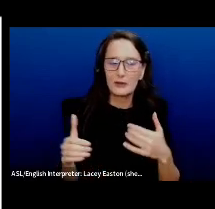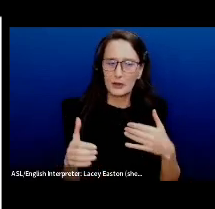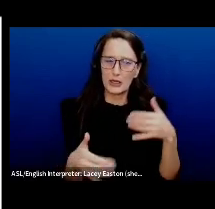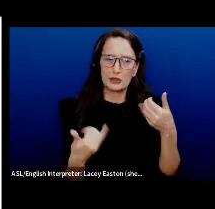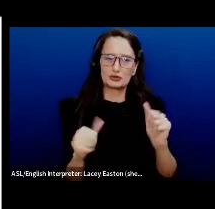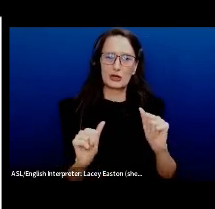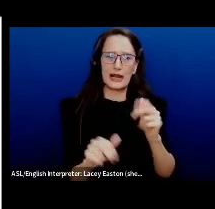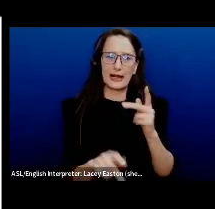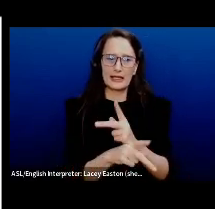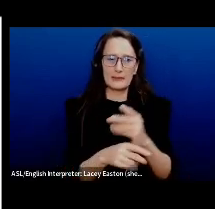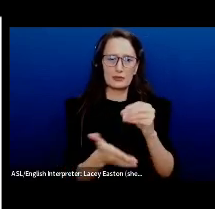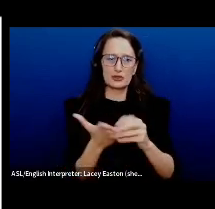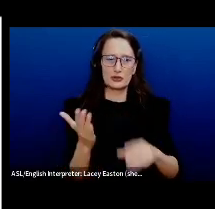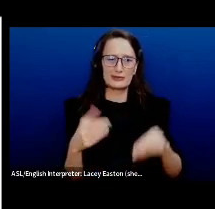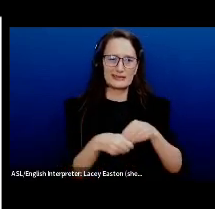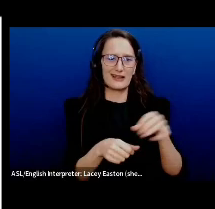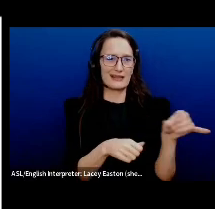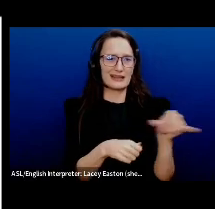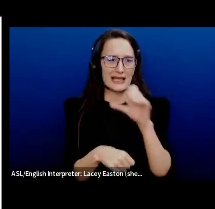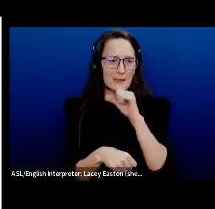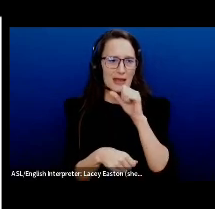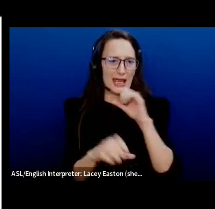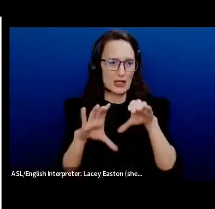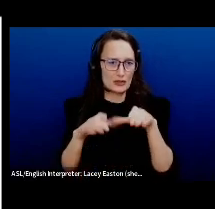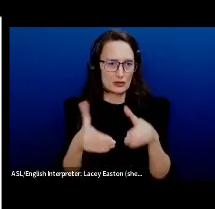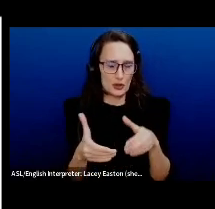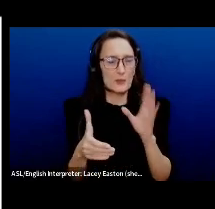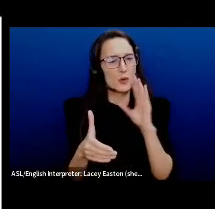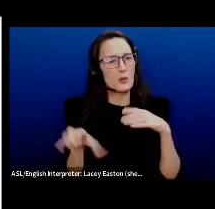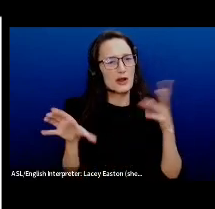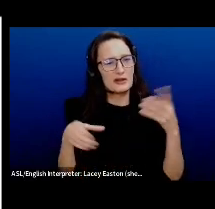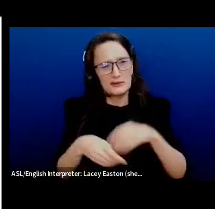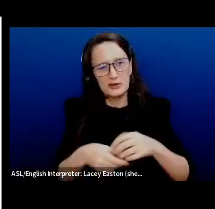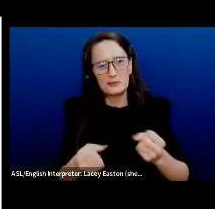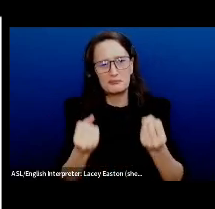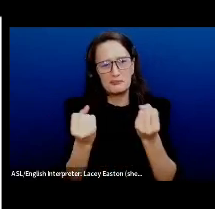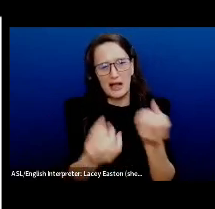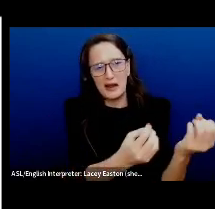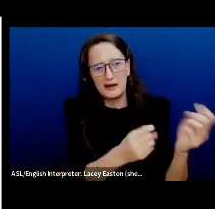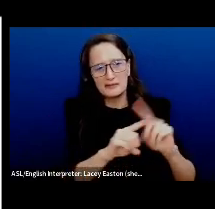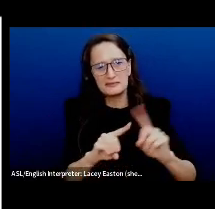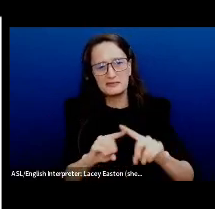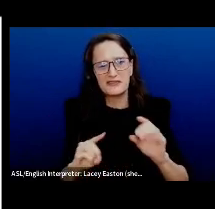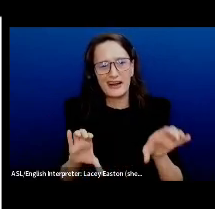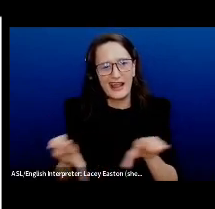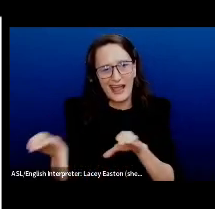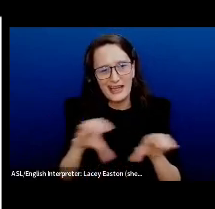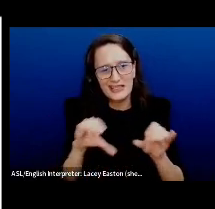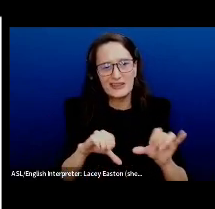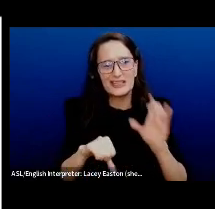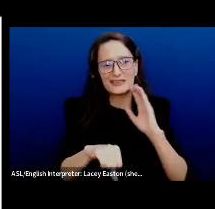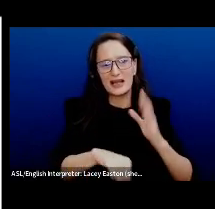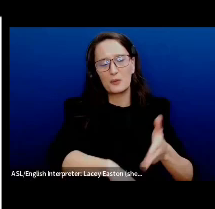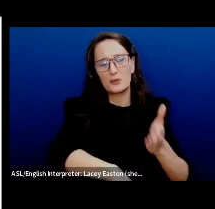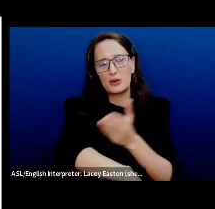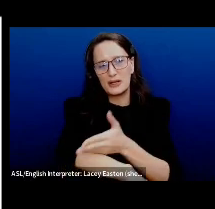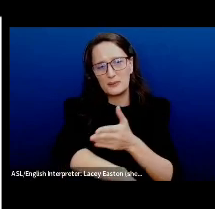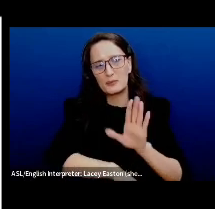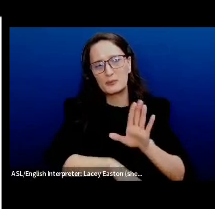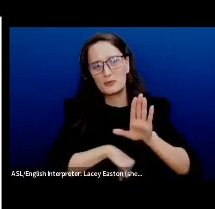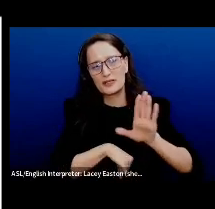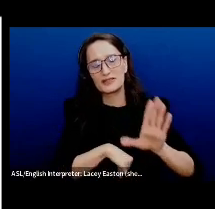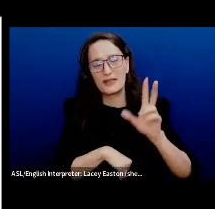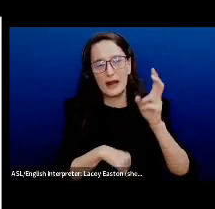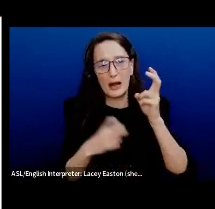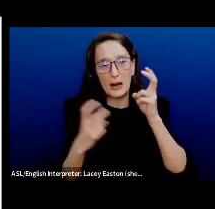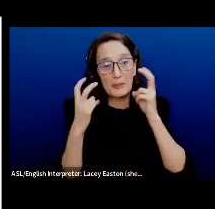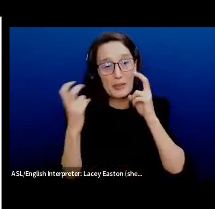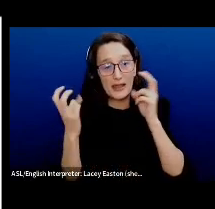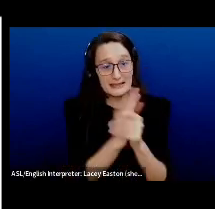Realizarán diversas actividades que mejoran sus habilidades para la ceguera. Usarán